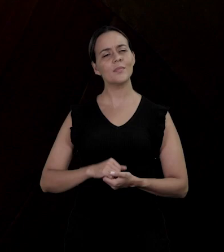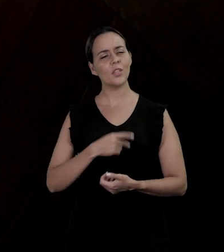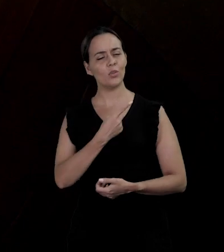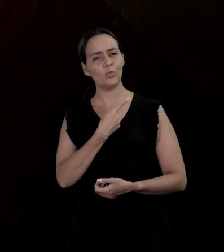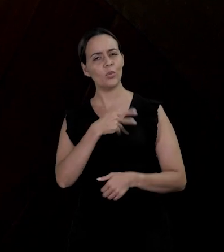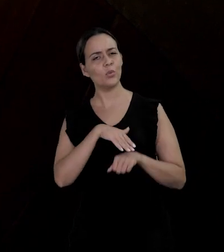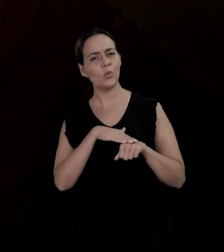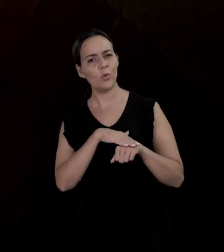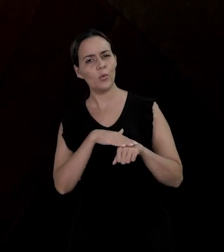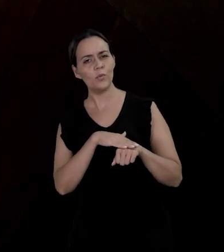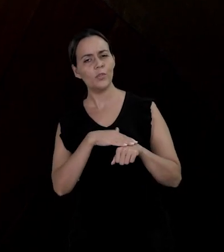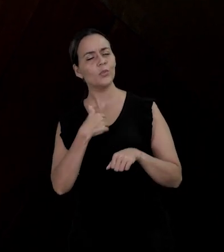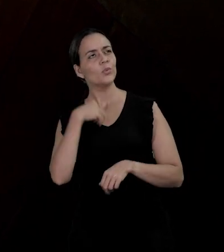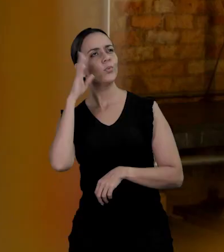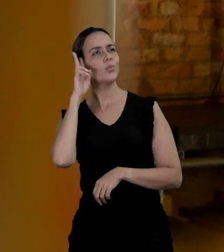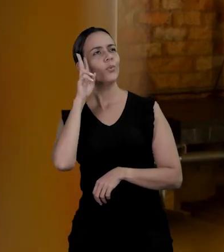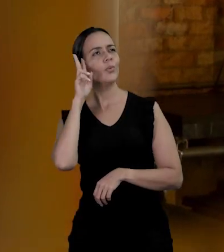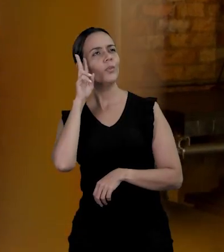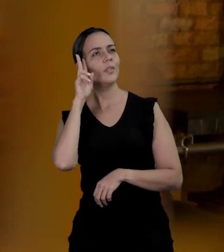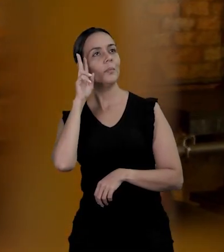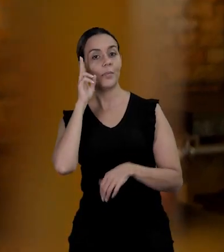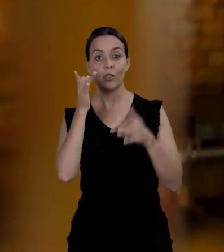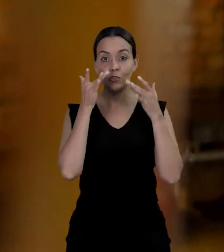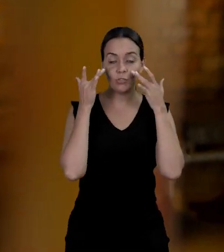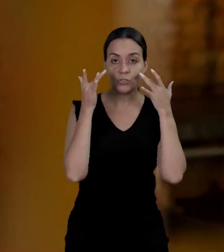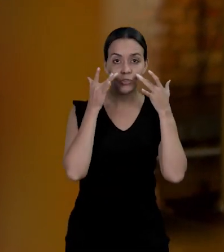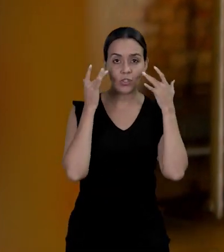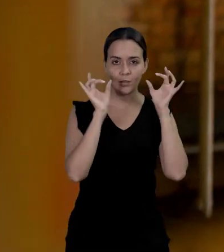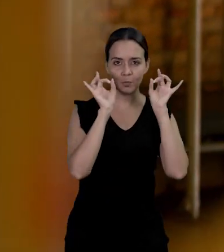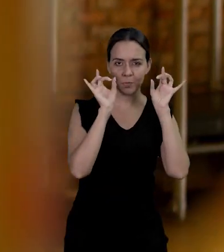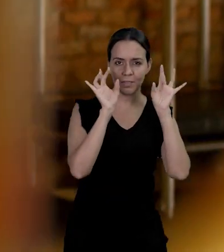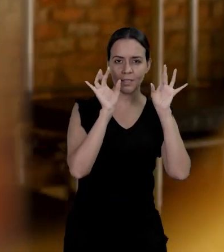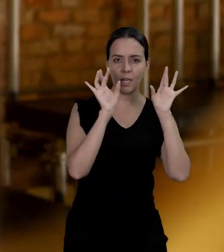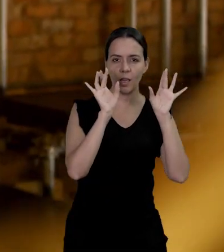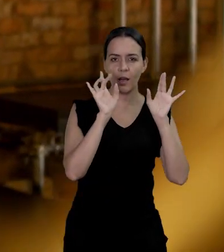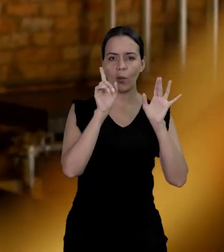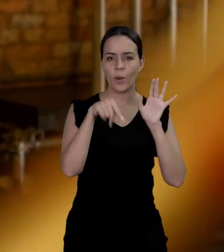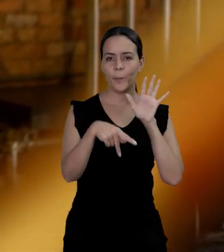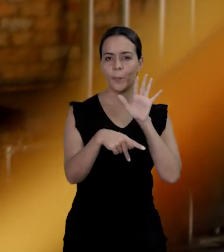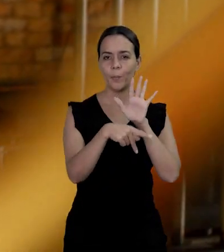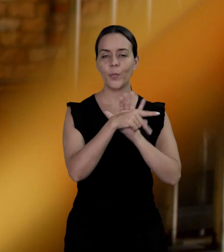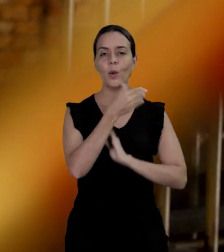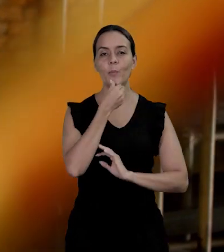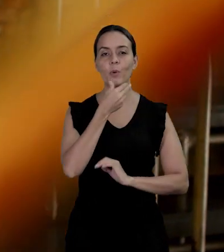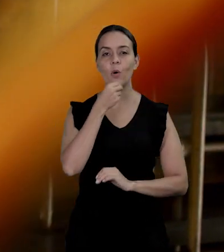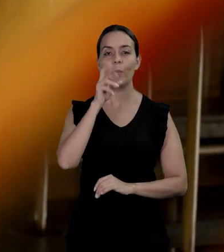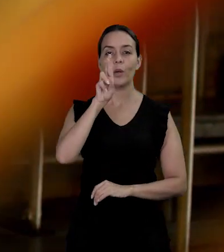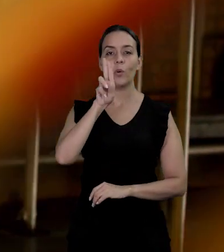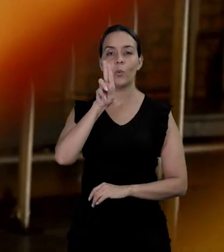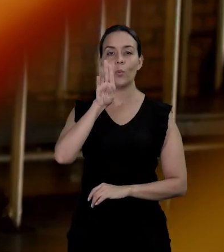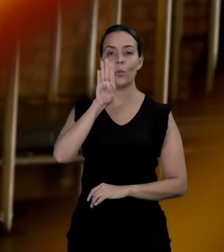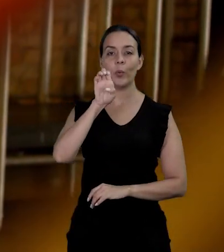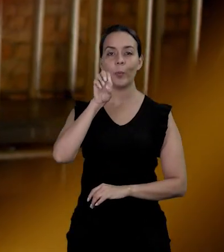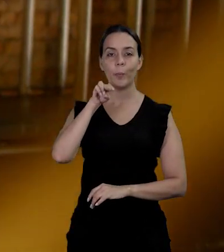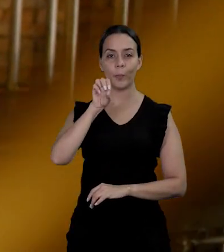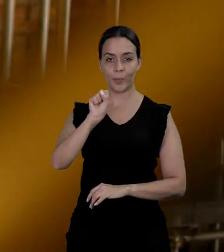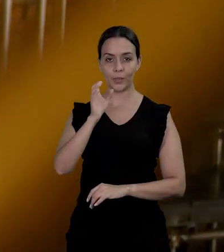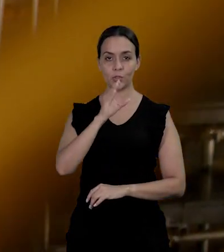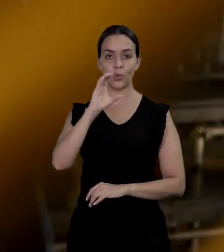Então, essa, depois que a gente conversou, eu lembrei, dessa peça de teatro, especialmente desse ator, Rubens Corrêa